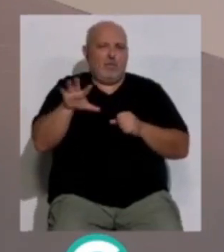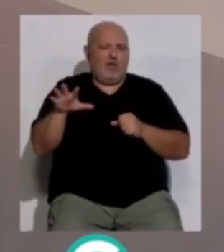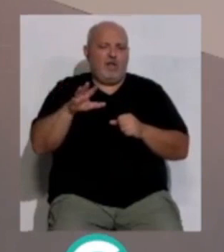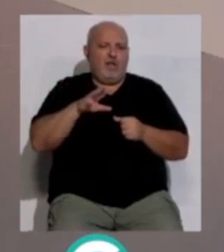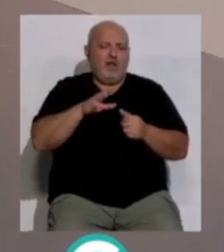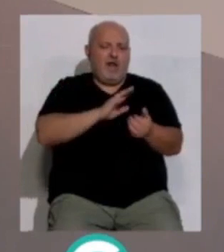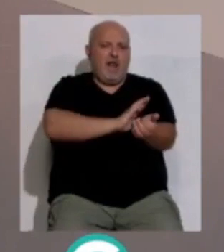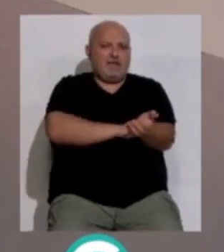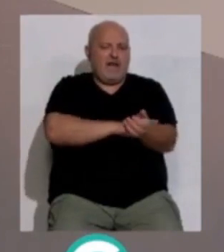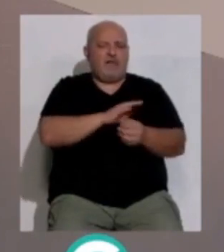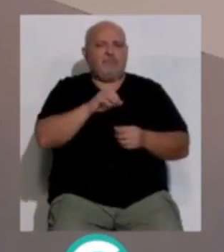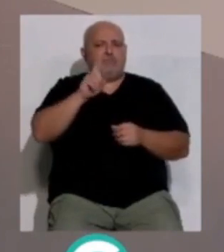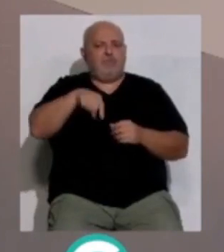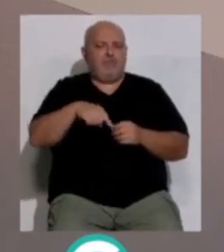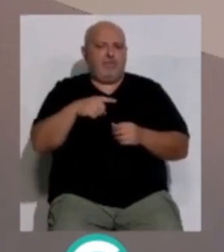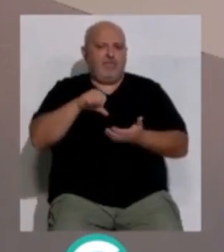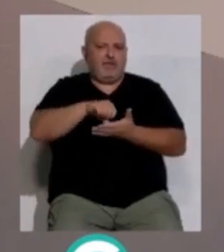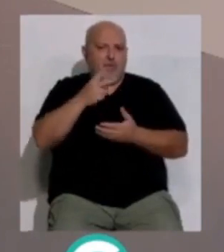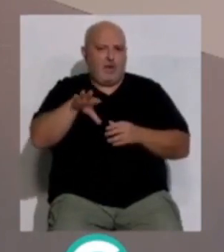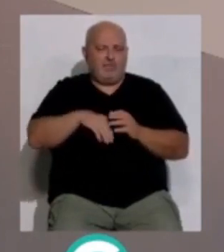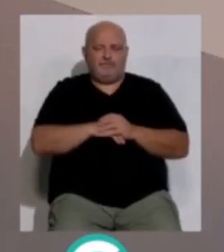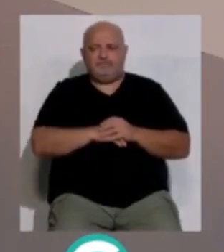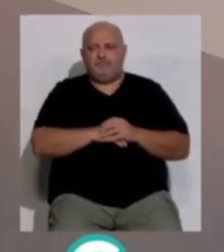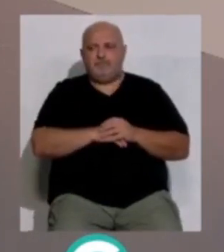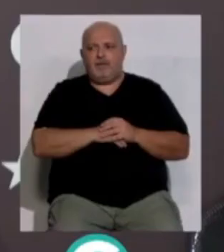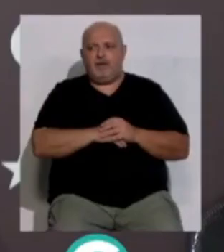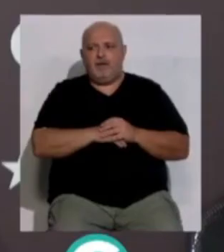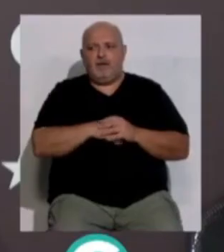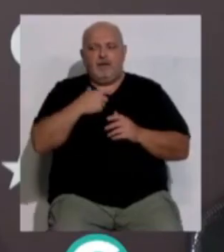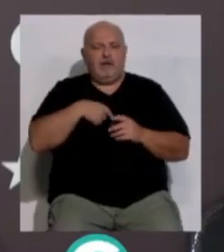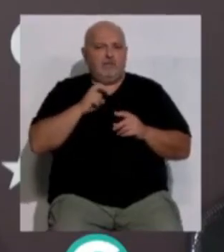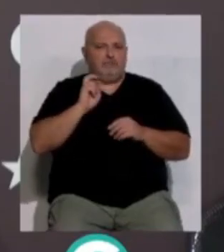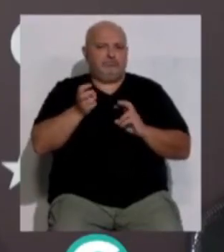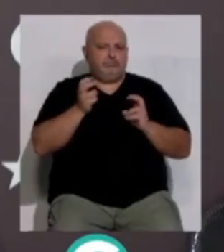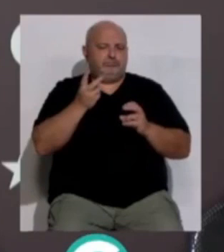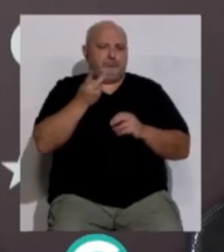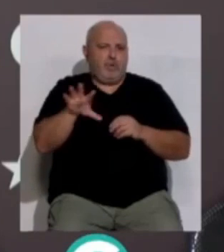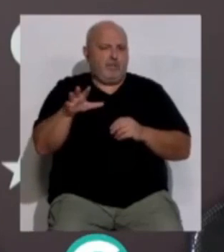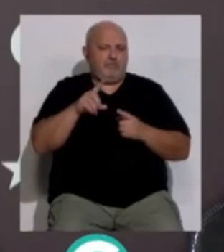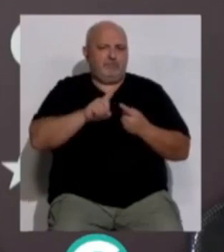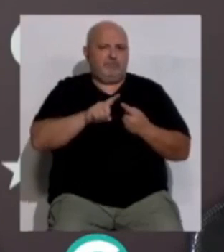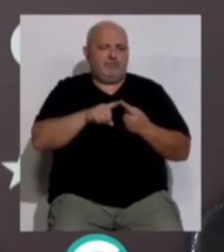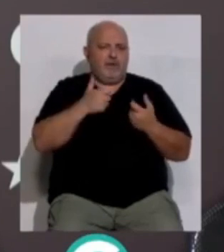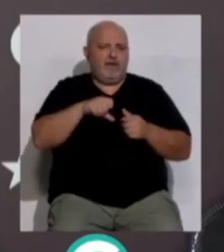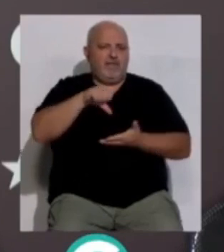lateral como también como central soy un jugador polivalente que puedo jugar tanto de Central como